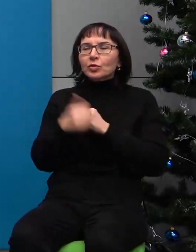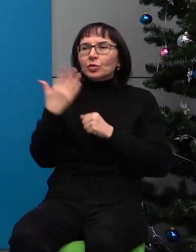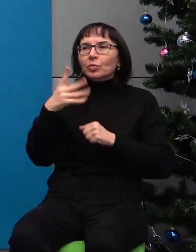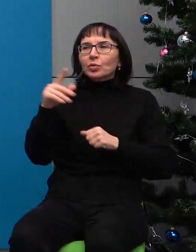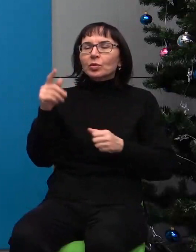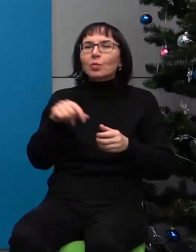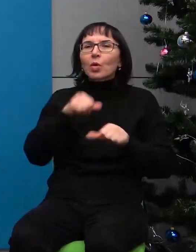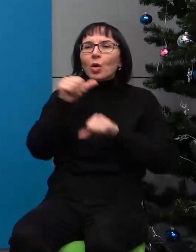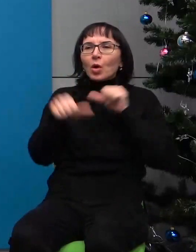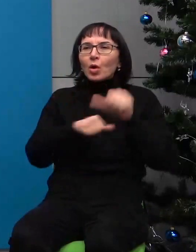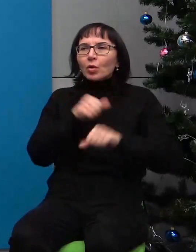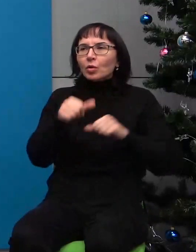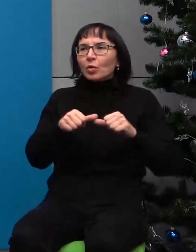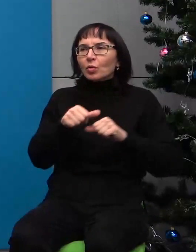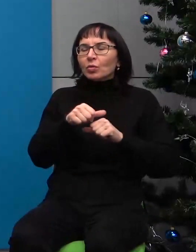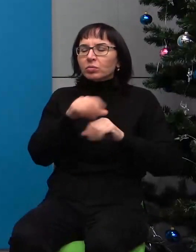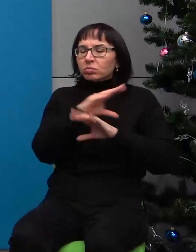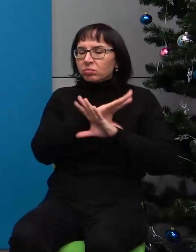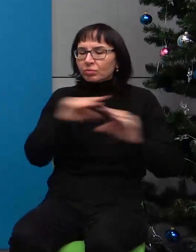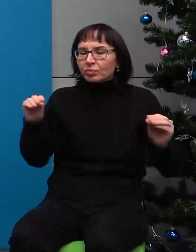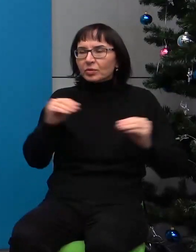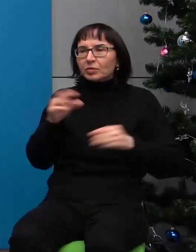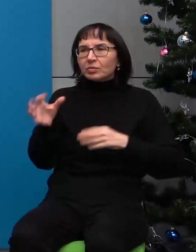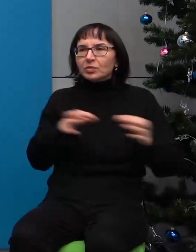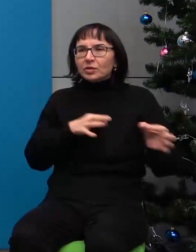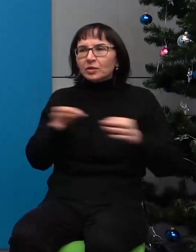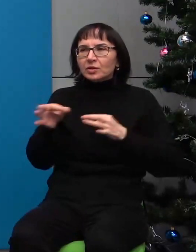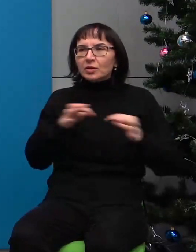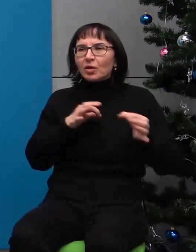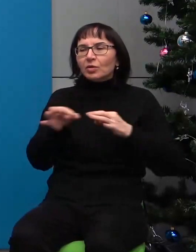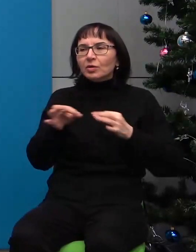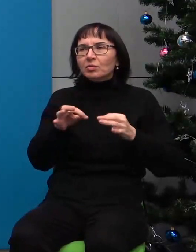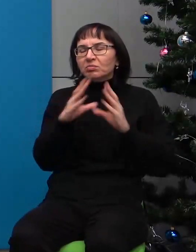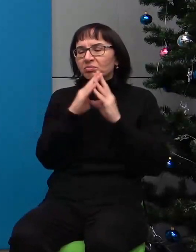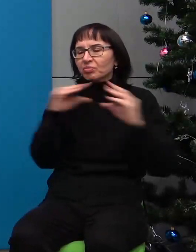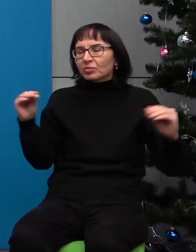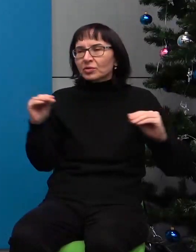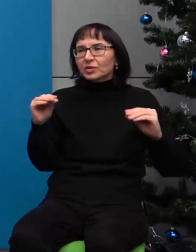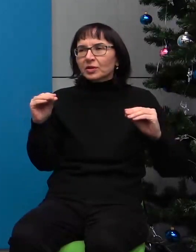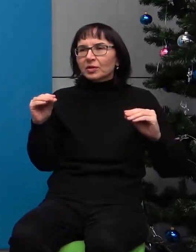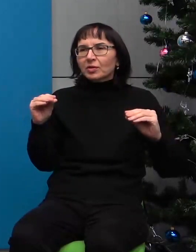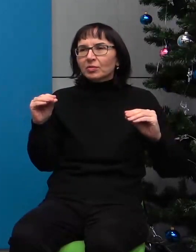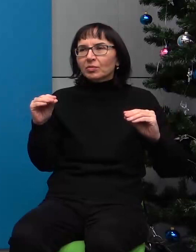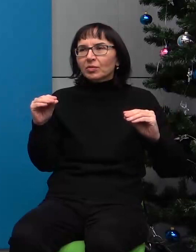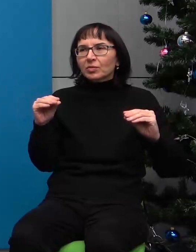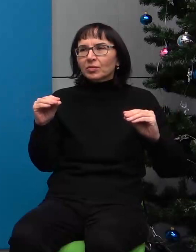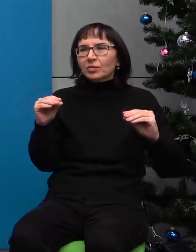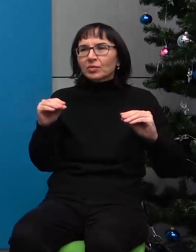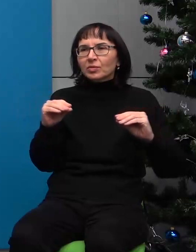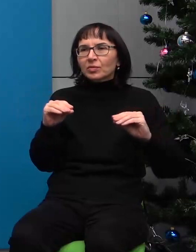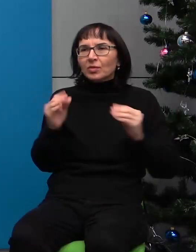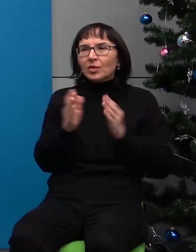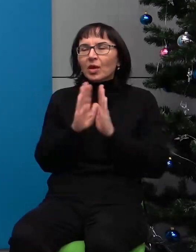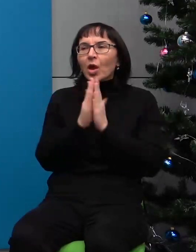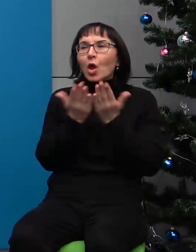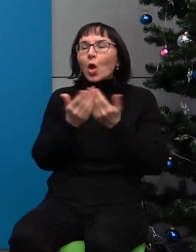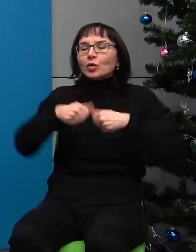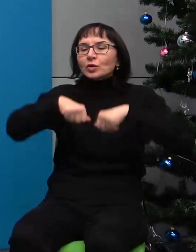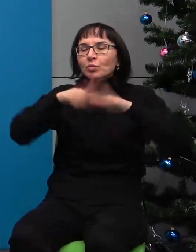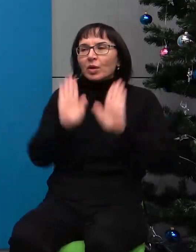Tak jak wyklęci, prawda, jacyś tam pisarze. Po prostu zniknął. Z bibliotek, z księgarn. Zostały po nim anegdoty. Jak wiadomo, że człowiek jest barwny,